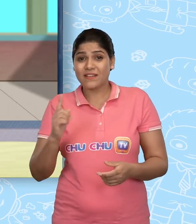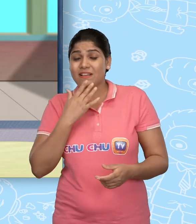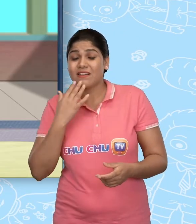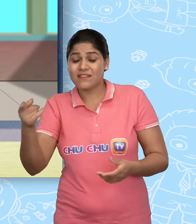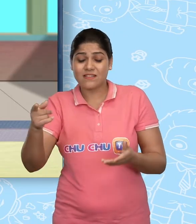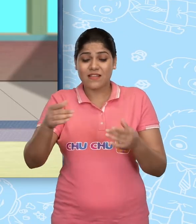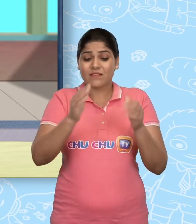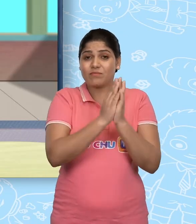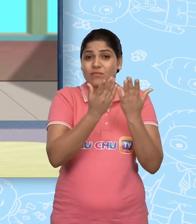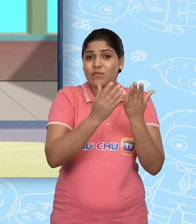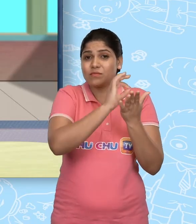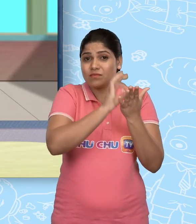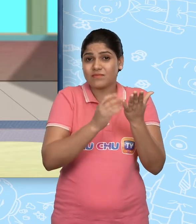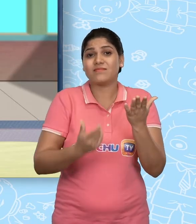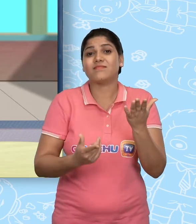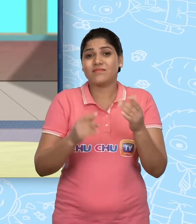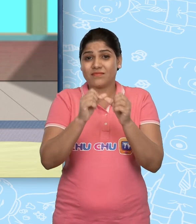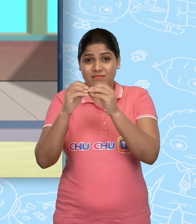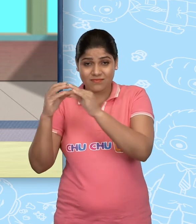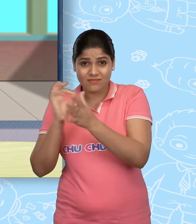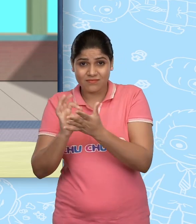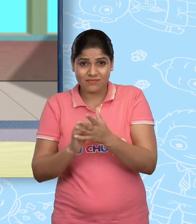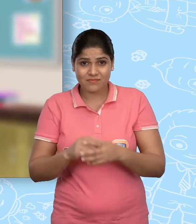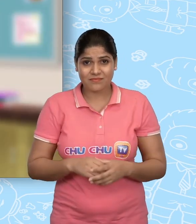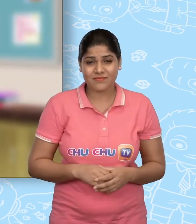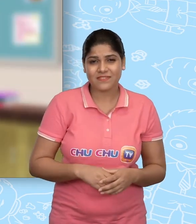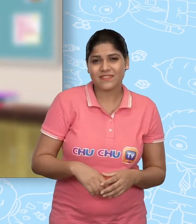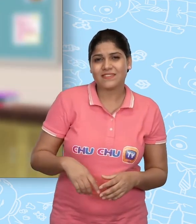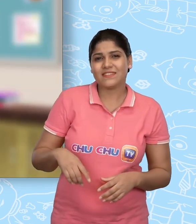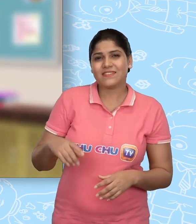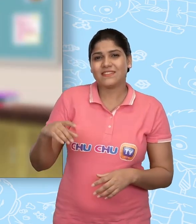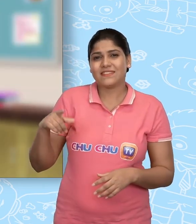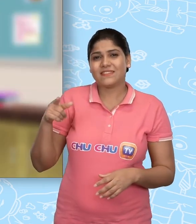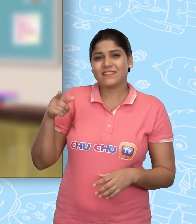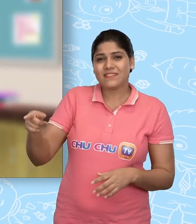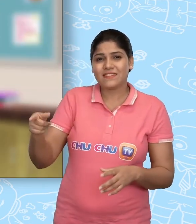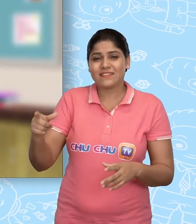और उस रंग से किताब में कुछ अक्षर लिखो। ठीक है, Miss Dorothy!